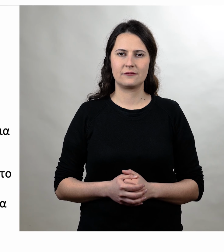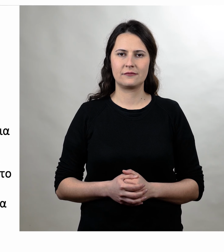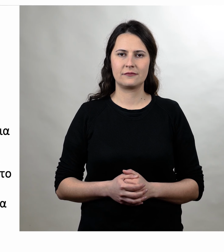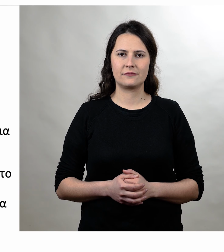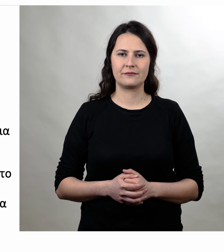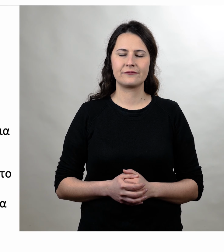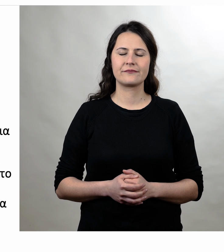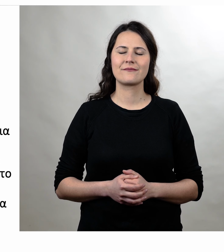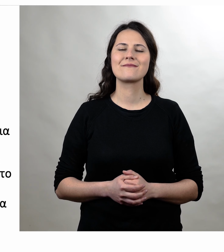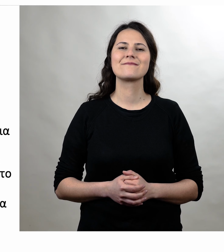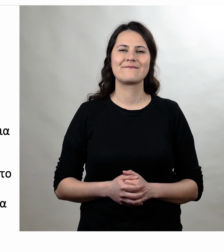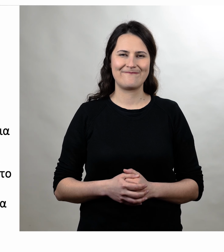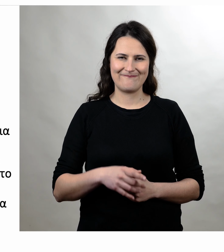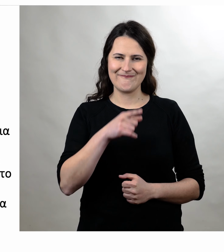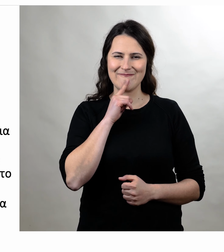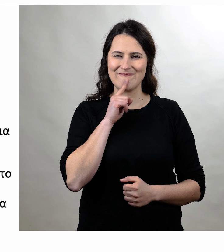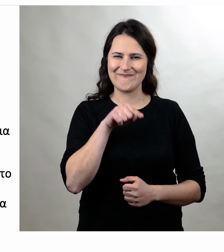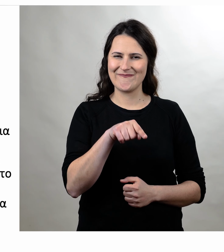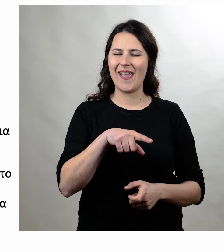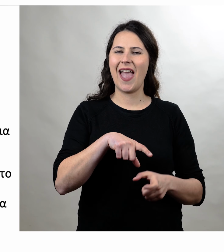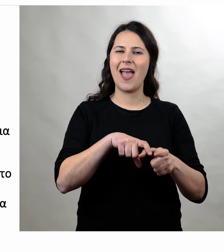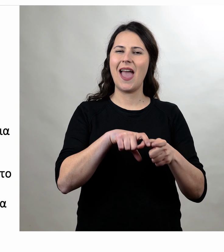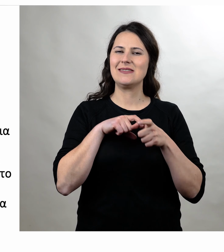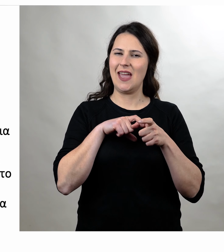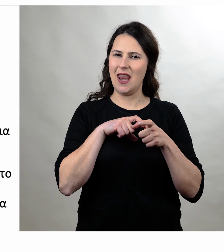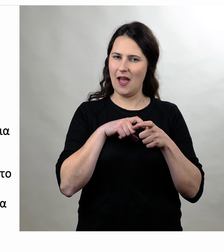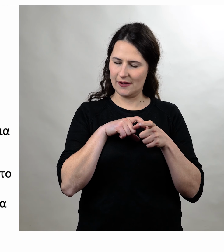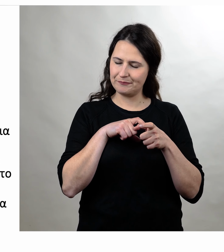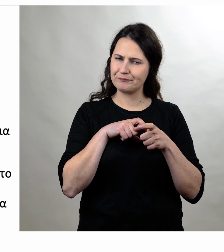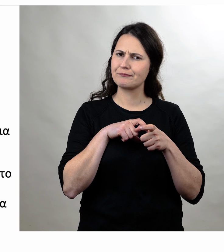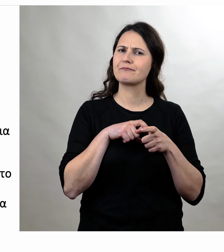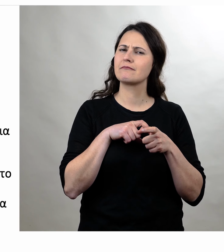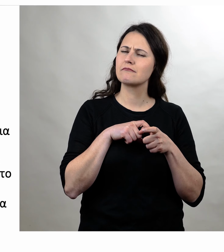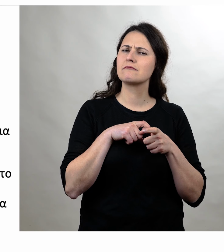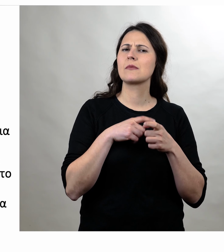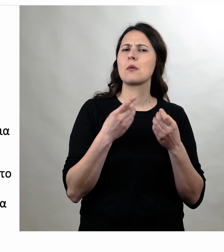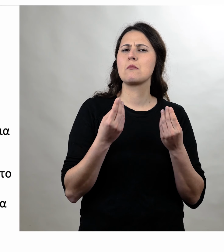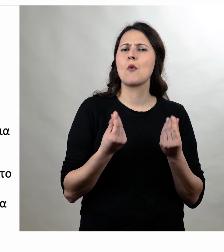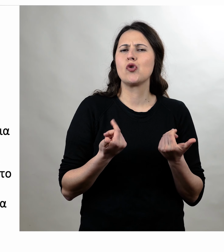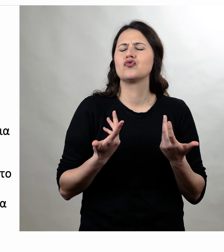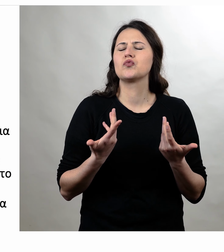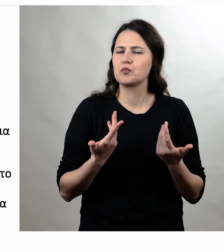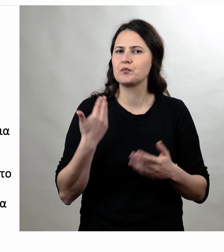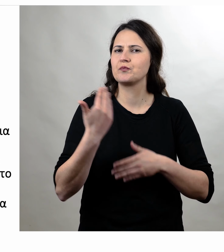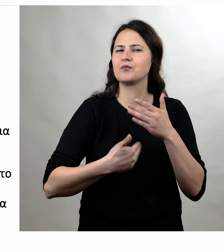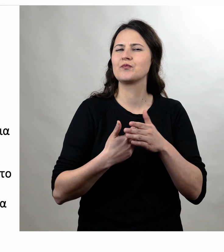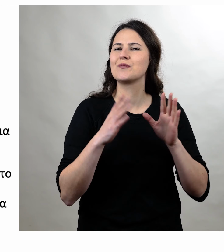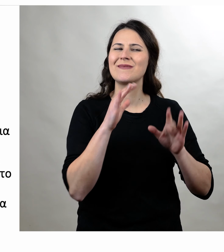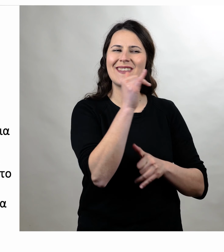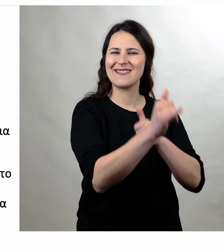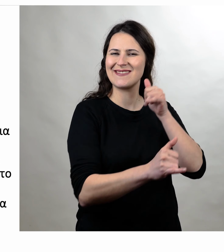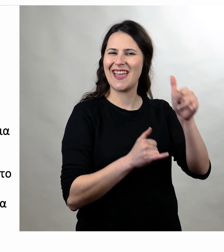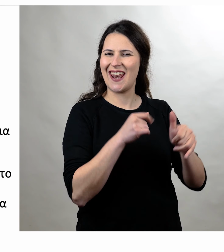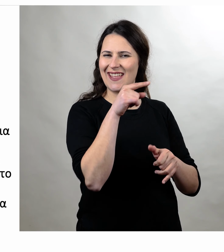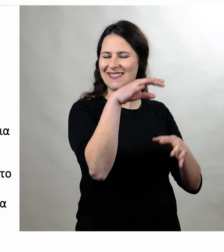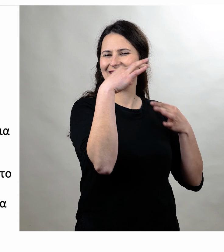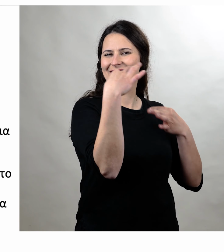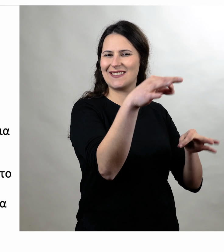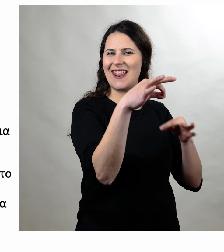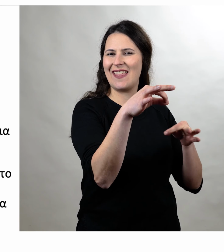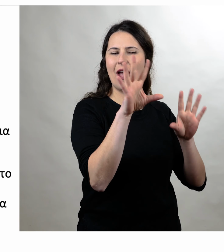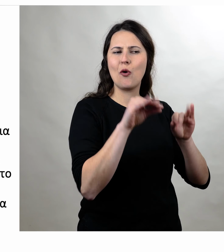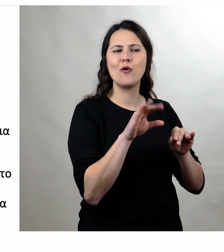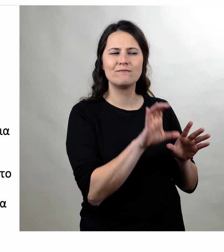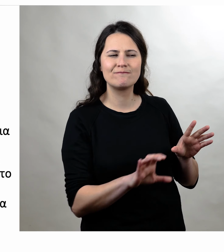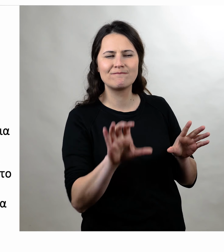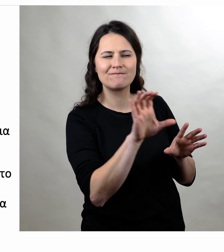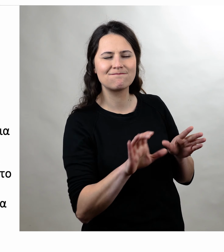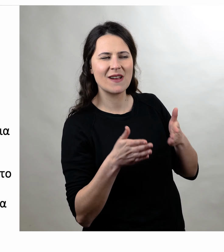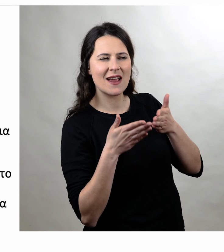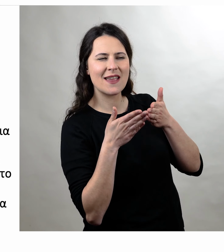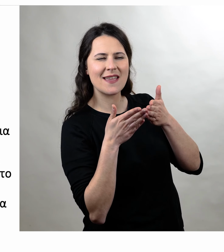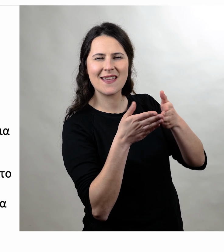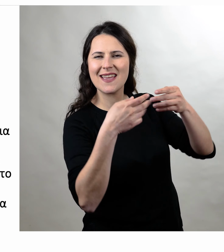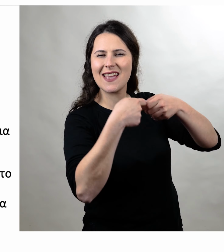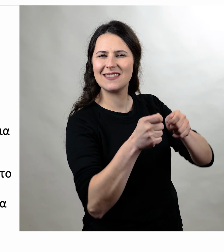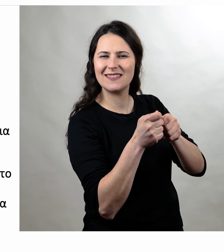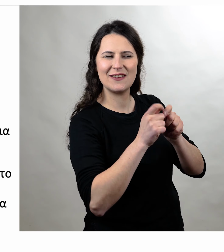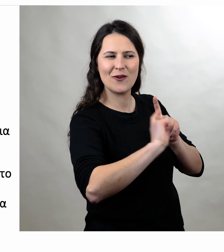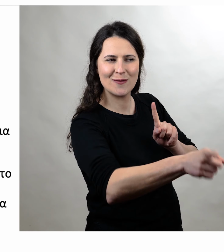Αυτή η εταιρεία λειτουργεί ως ηλεκτρονική μηχανή αναζήτησης και κρατήσεων ακτοπλοϊκών εισιτηρίων.